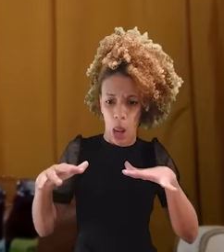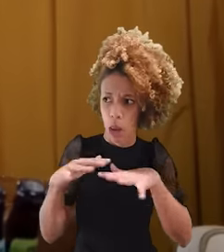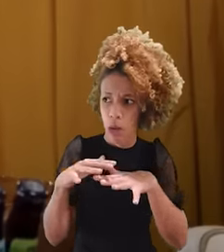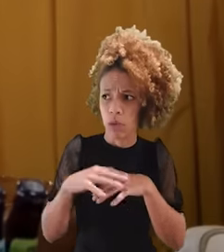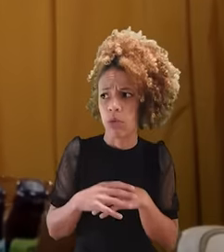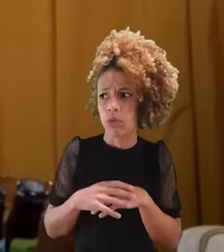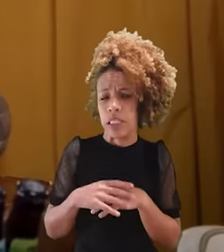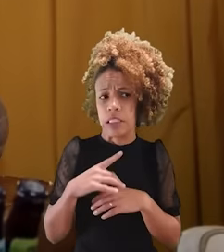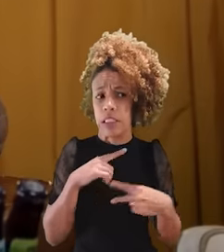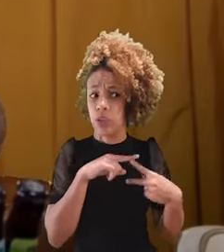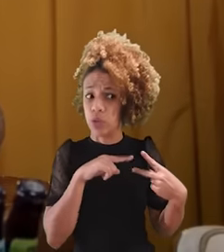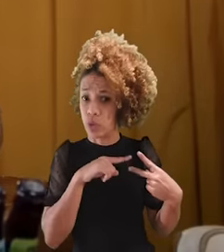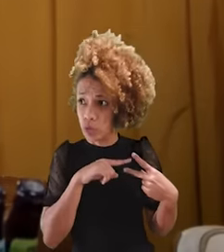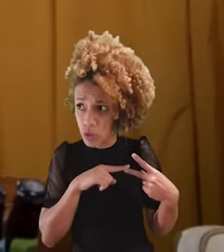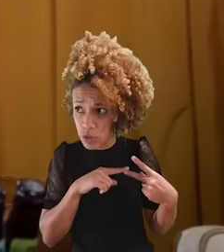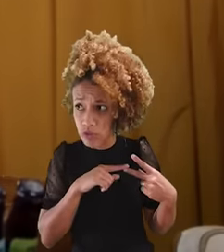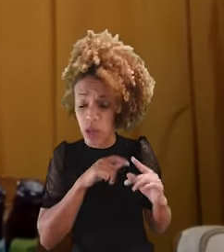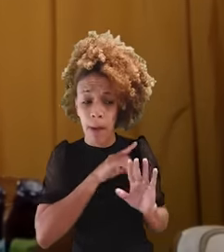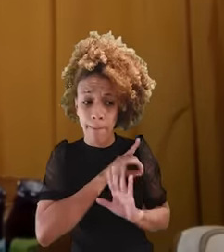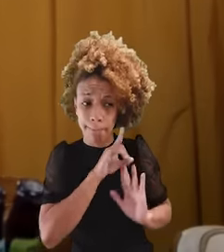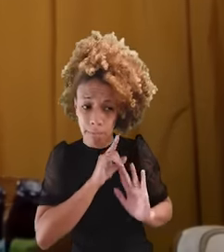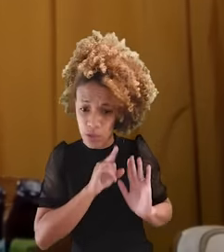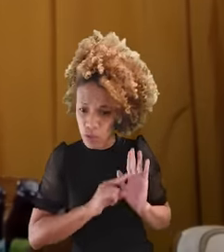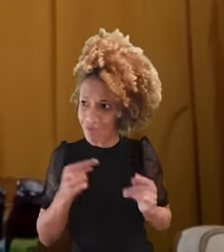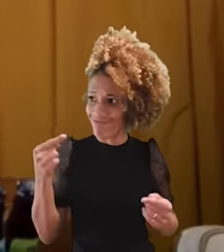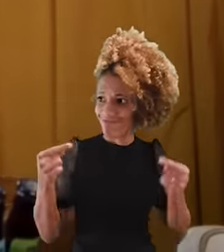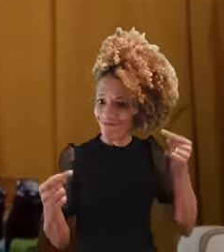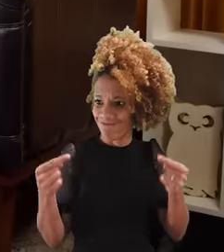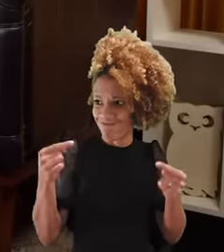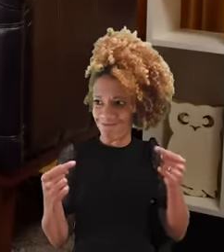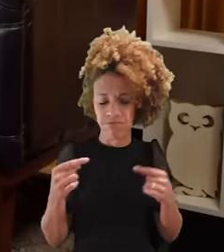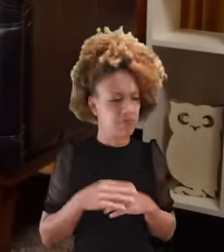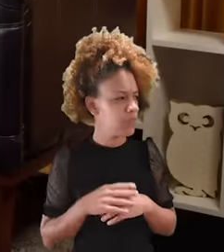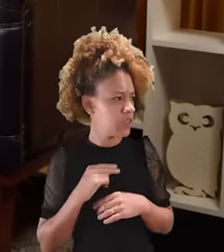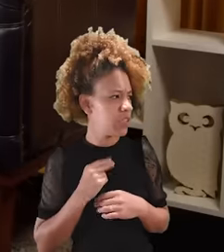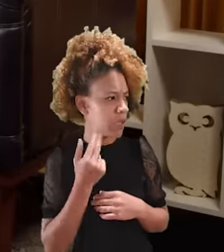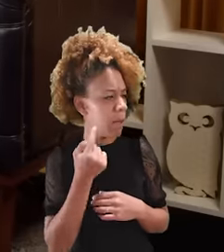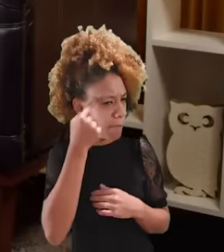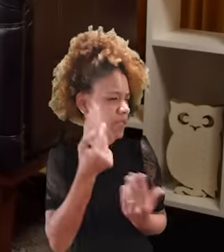tem esses dois personagens que um não vive sem o outro [ __ ] você tá muito igual o que eu penso